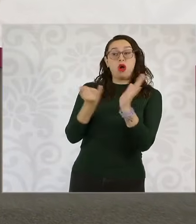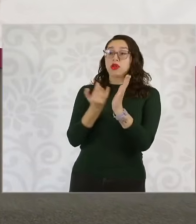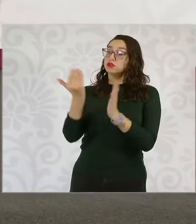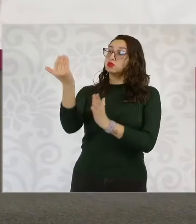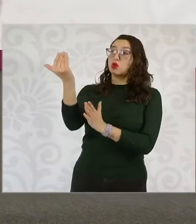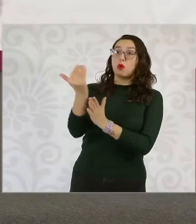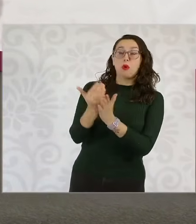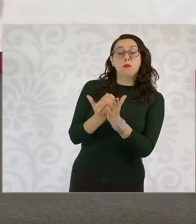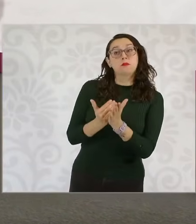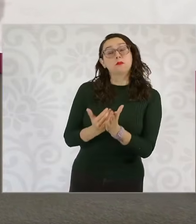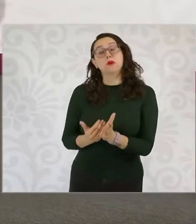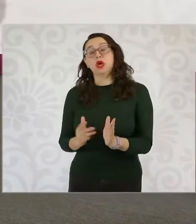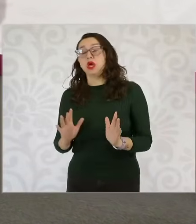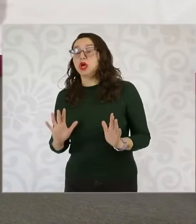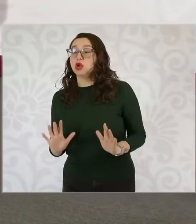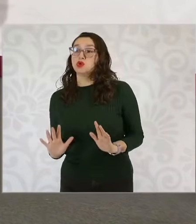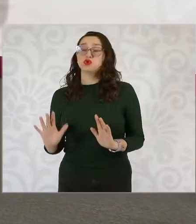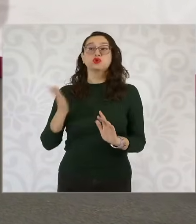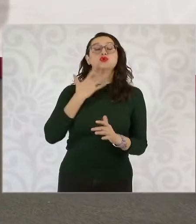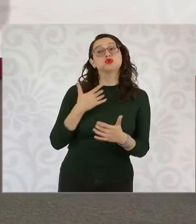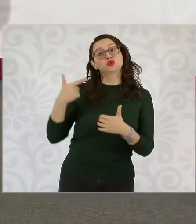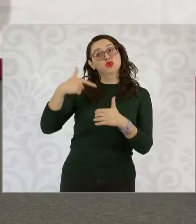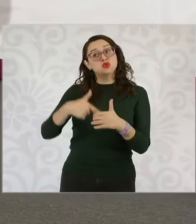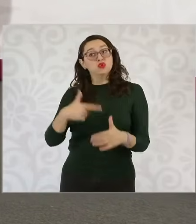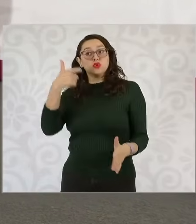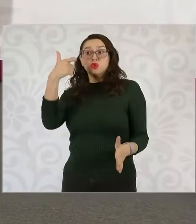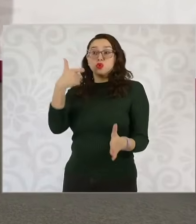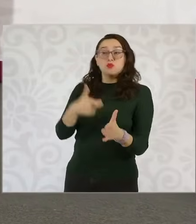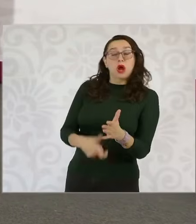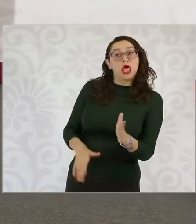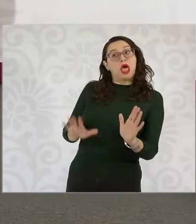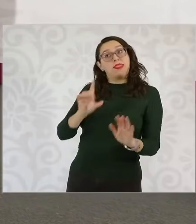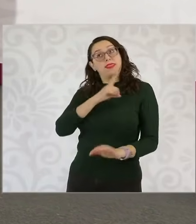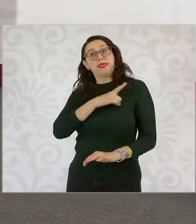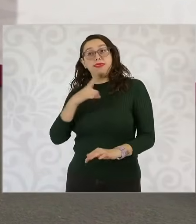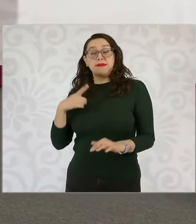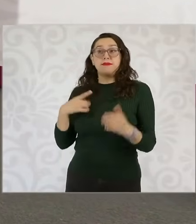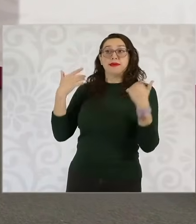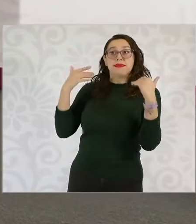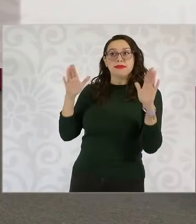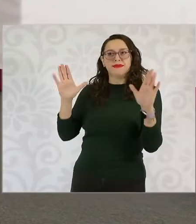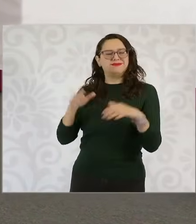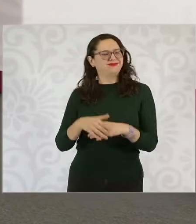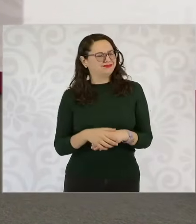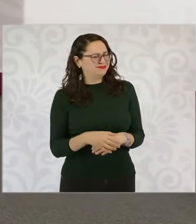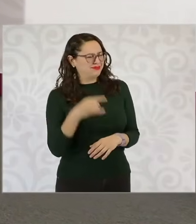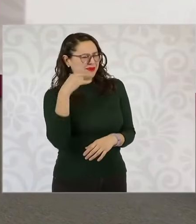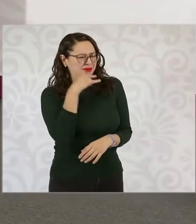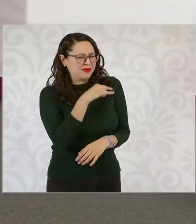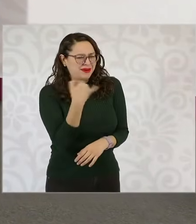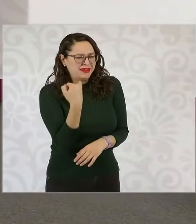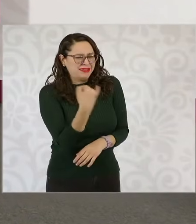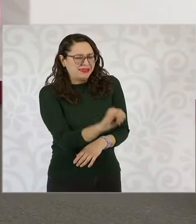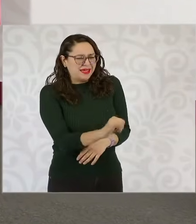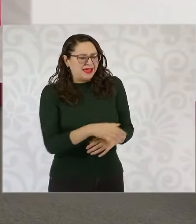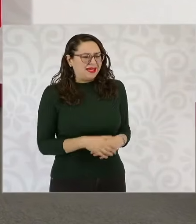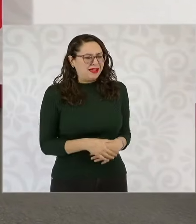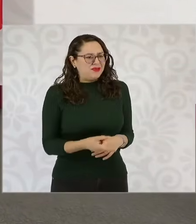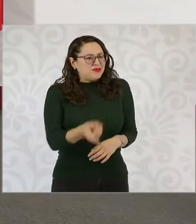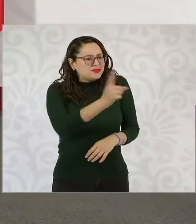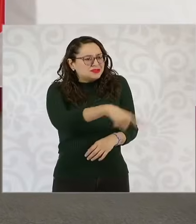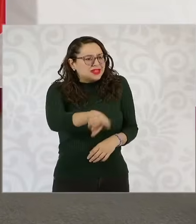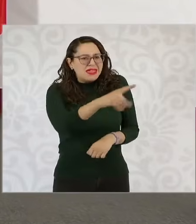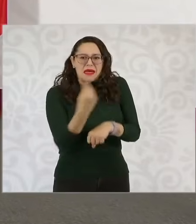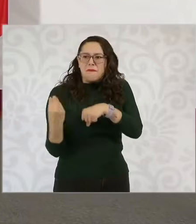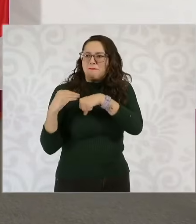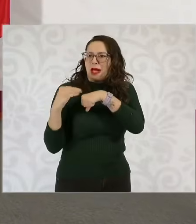cuando ellos fueron los de los gasolinazos no sé va a ver si tienen por ahí la gráfica